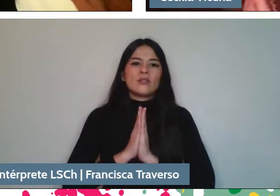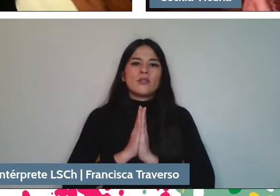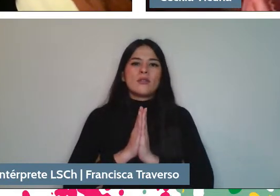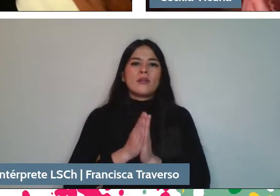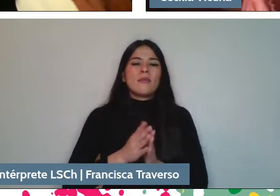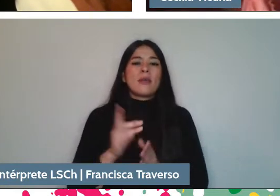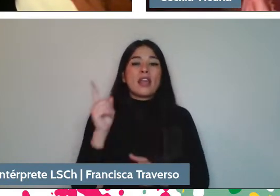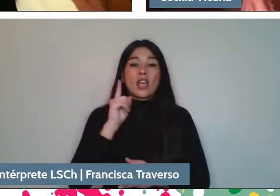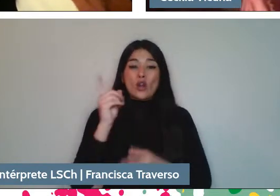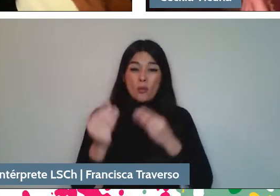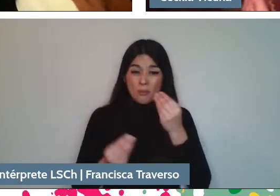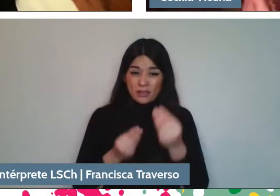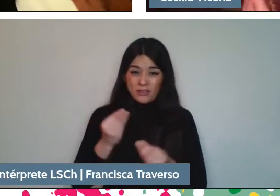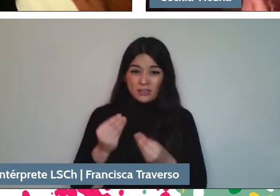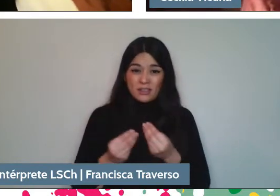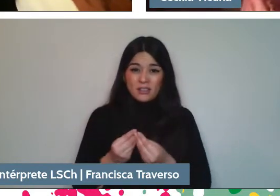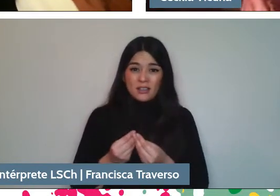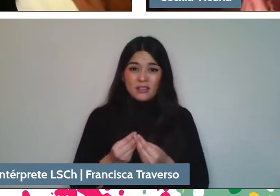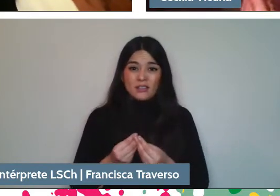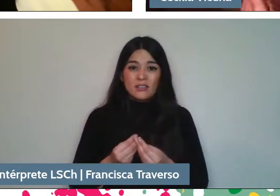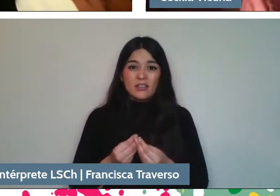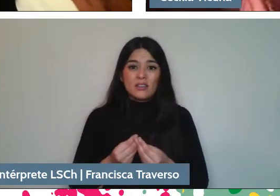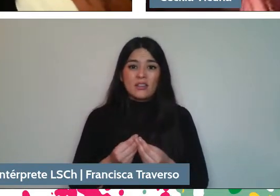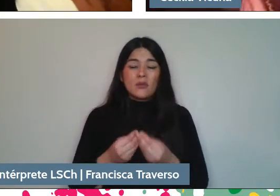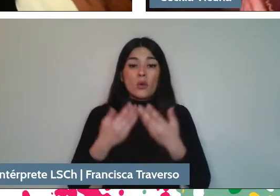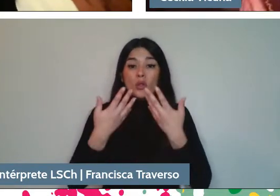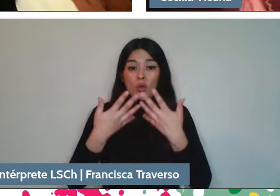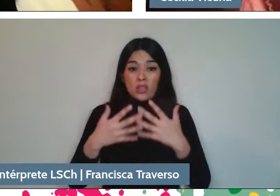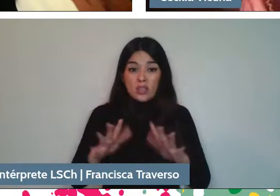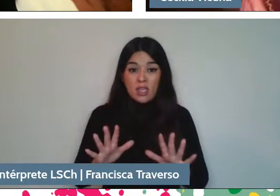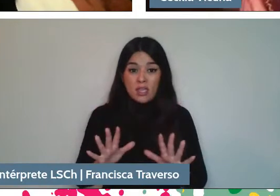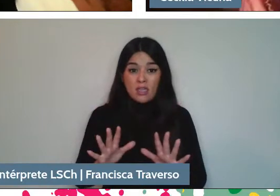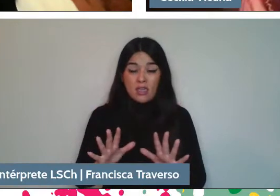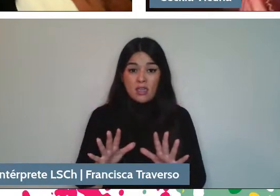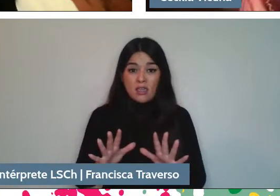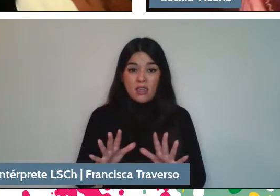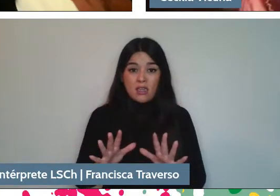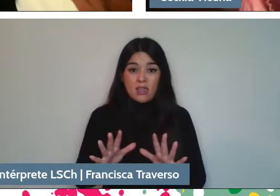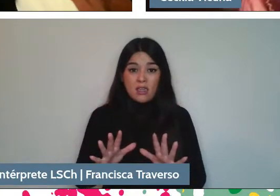Entonces, obviamente, el golpe sucedió y cuando ya sucedió el golpe